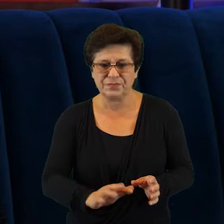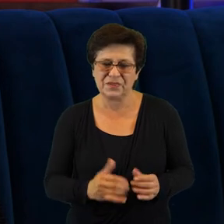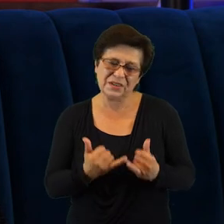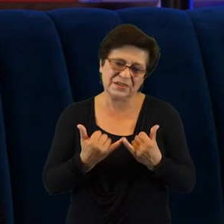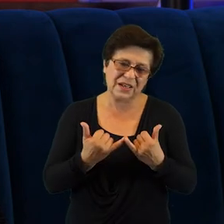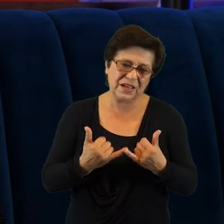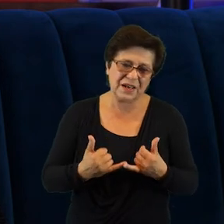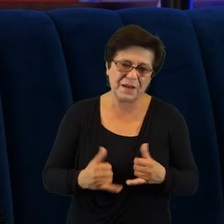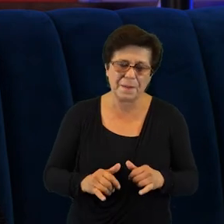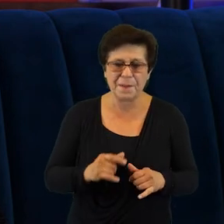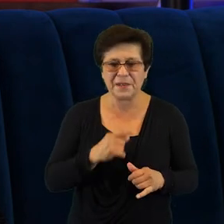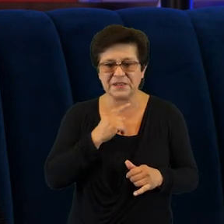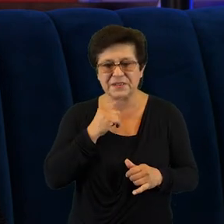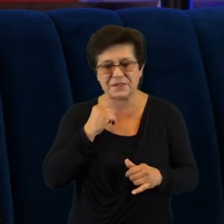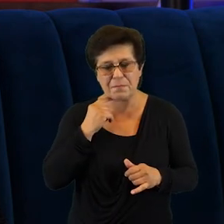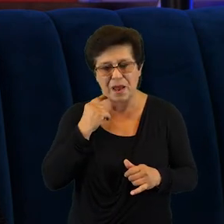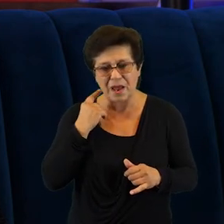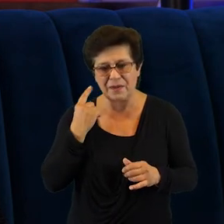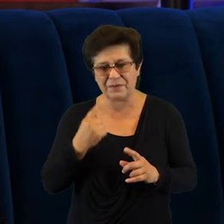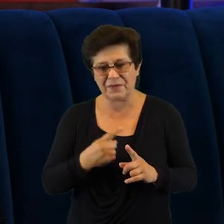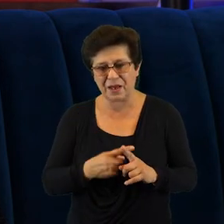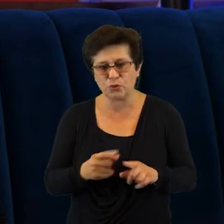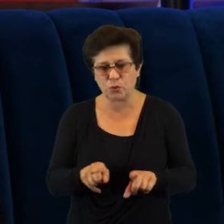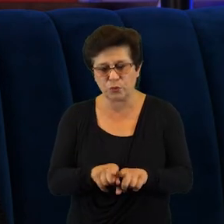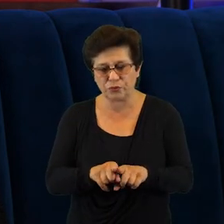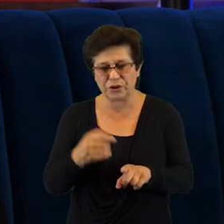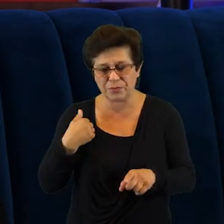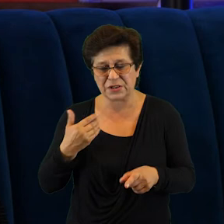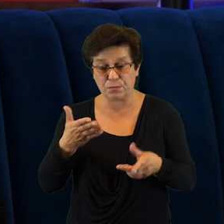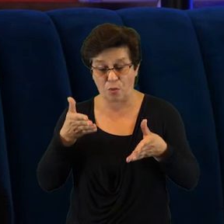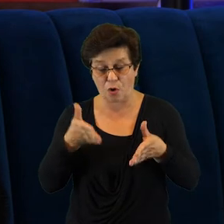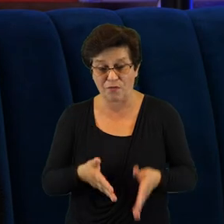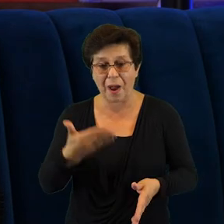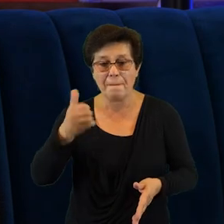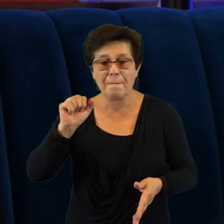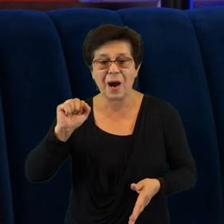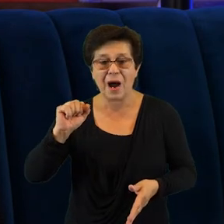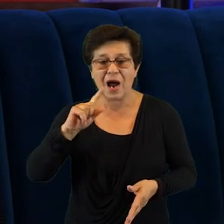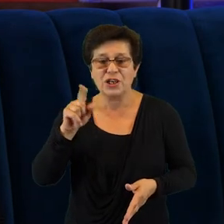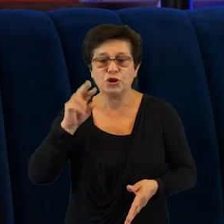Tam również pochowany został Tadeusz Mazowiecki między innymi, a także... - Jan Lechoń, prochy jego.